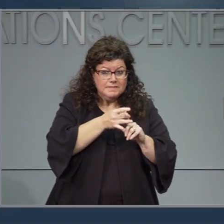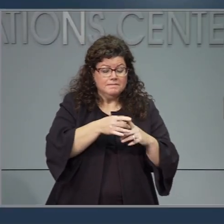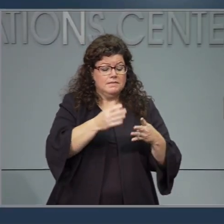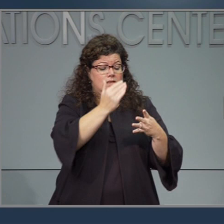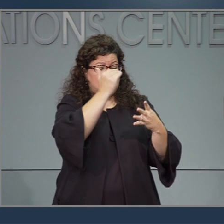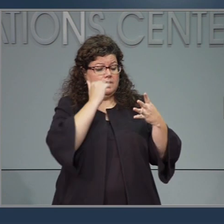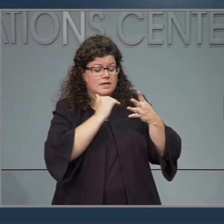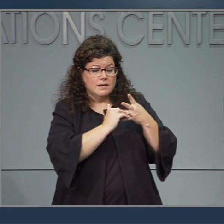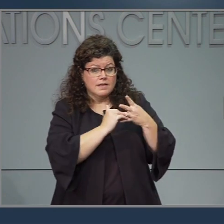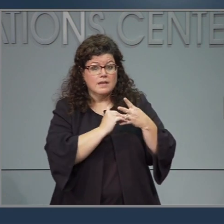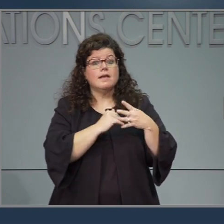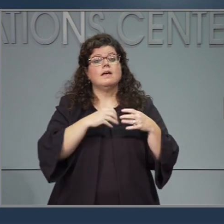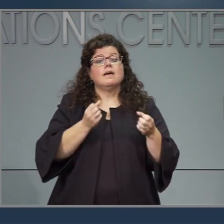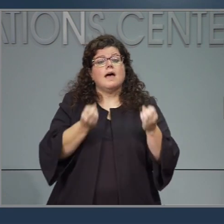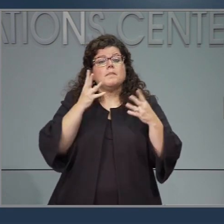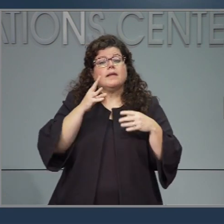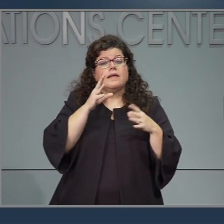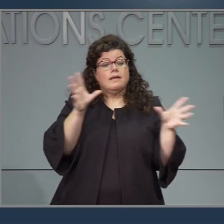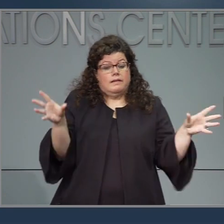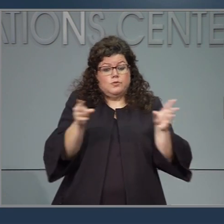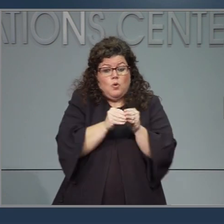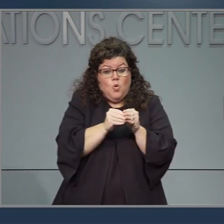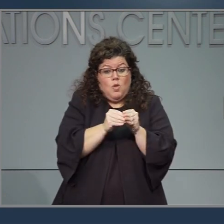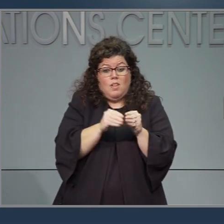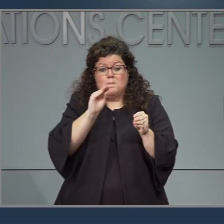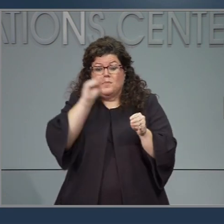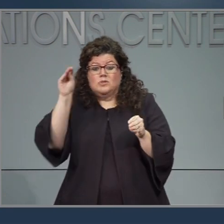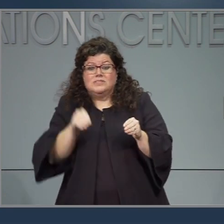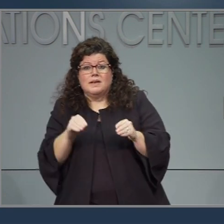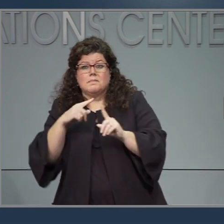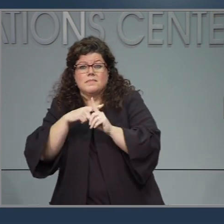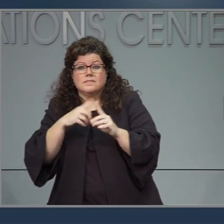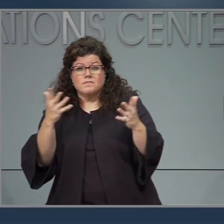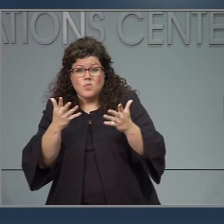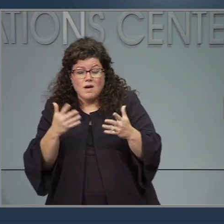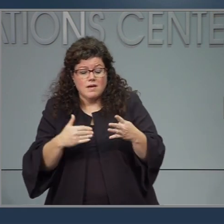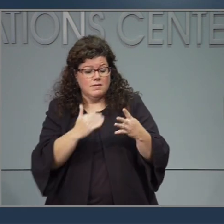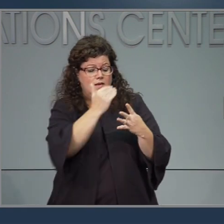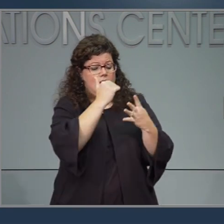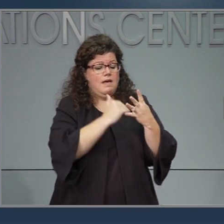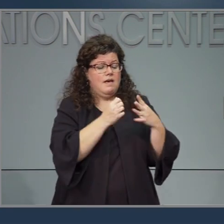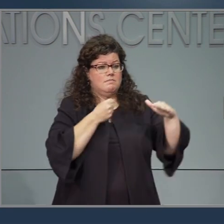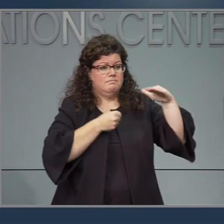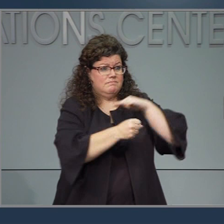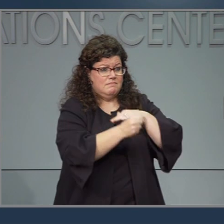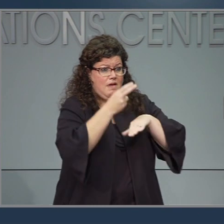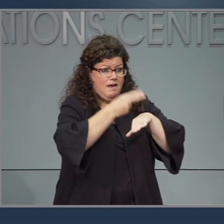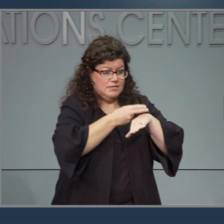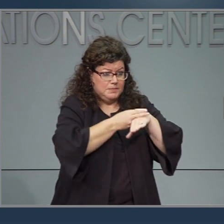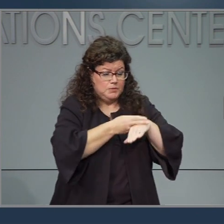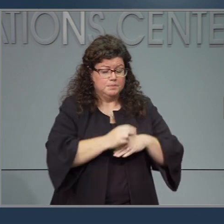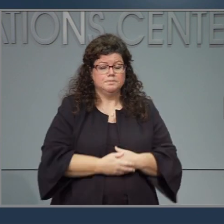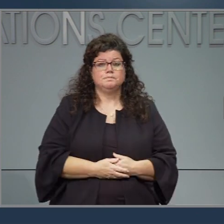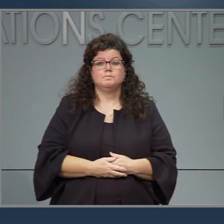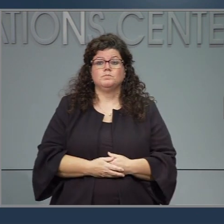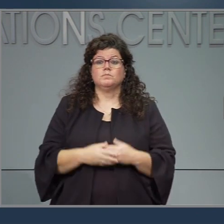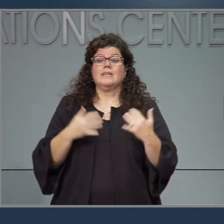mil ricas. No sano panorama de donde nos encontramos, pero estamos estables, pero frágiles como pueden B. Este es el